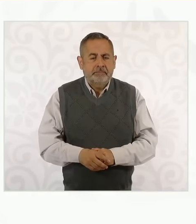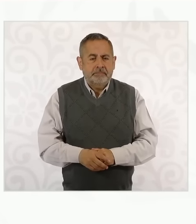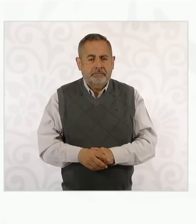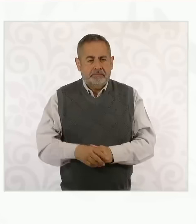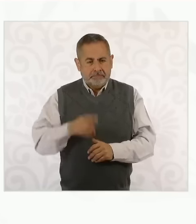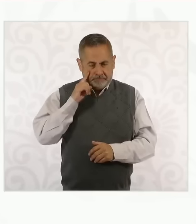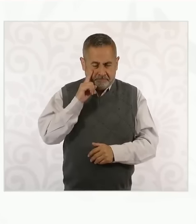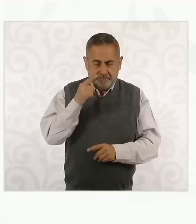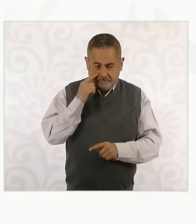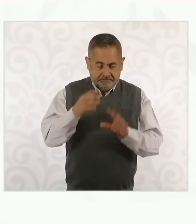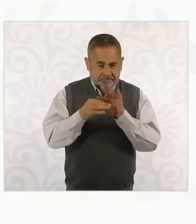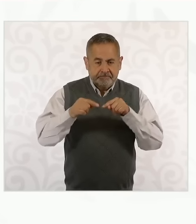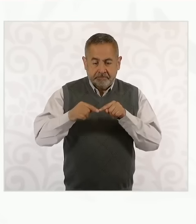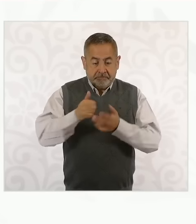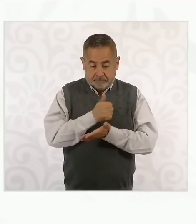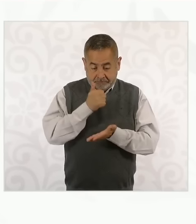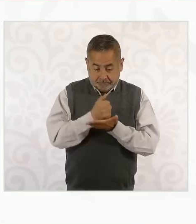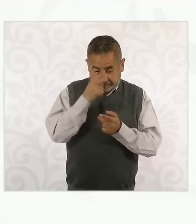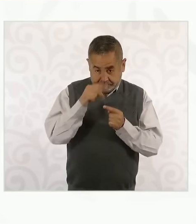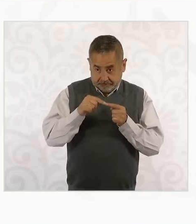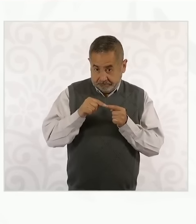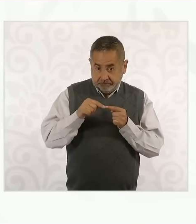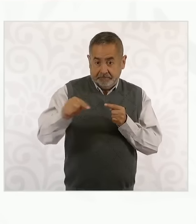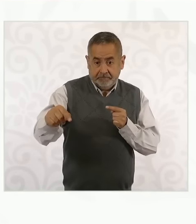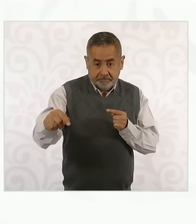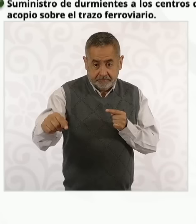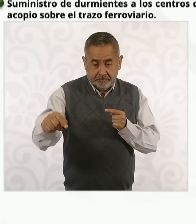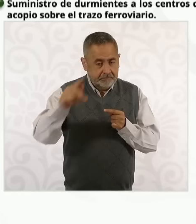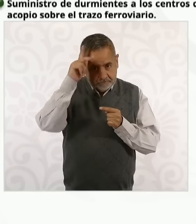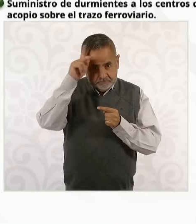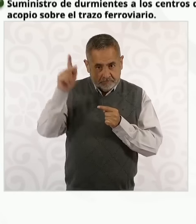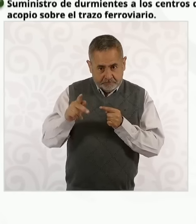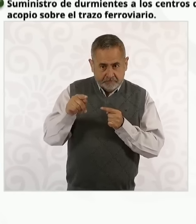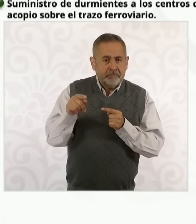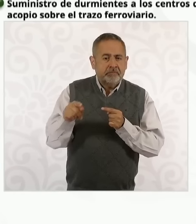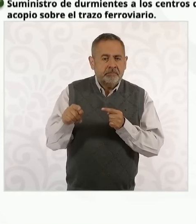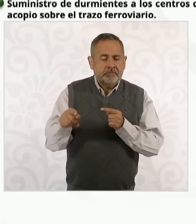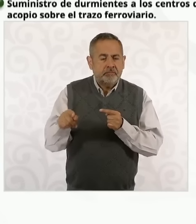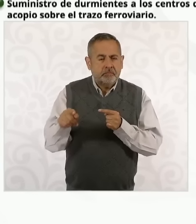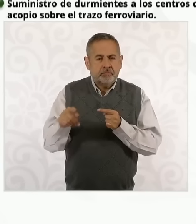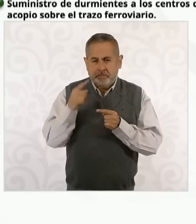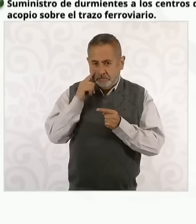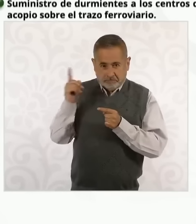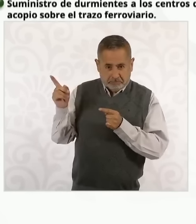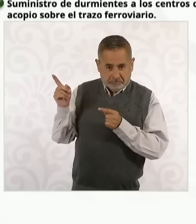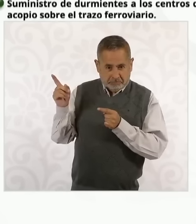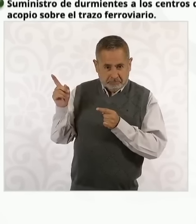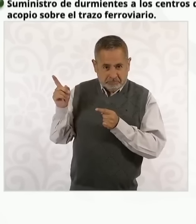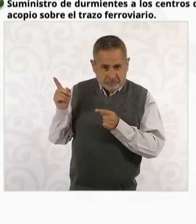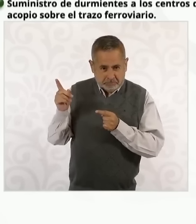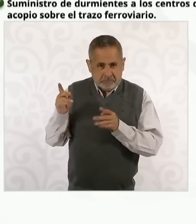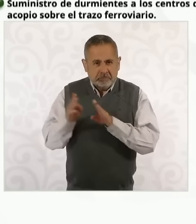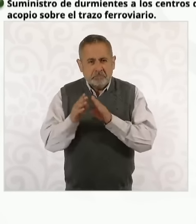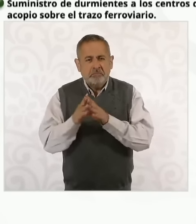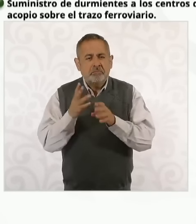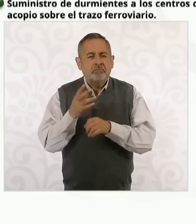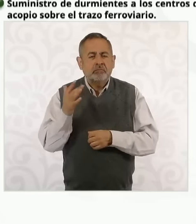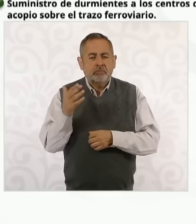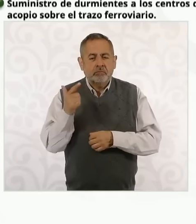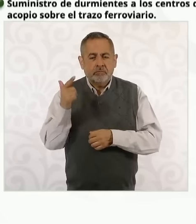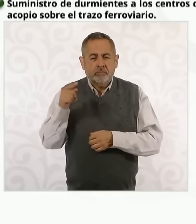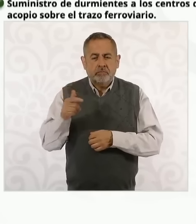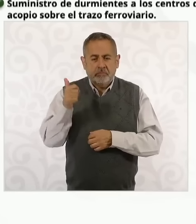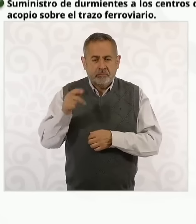la vía feria de Ciudad de México a a Pachuca, como podrán observar, se trata de 57.6 km de vía ferria